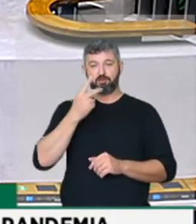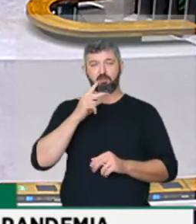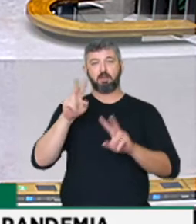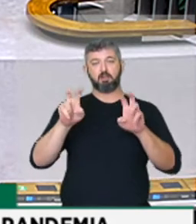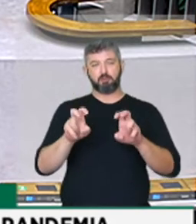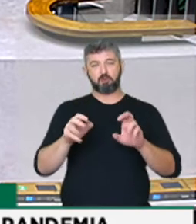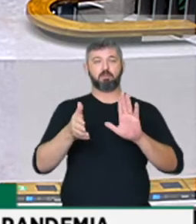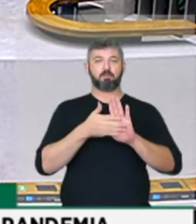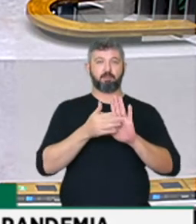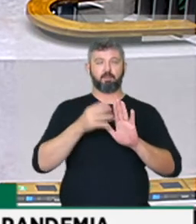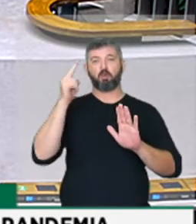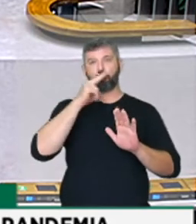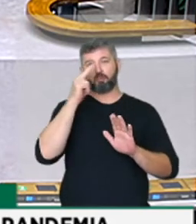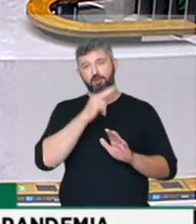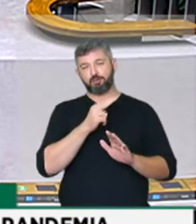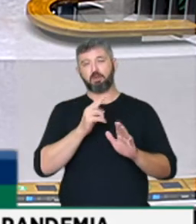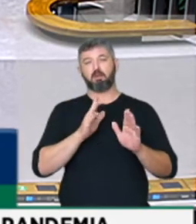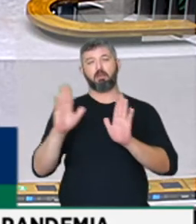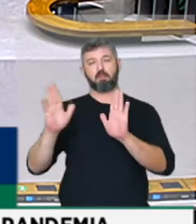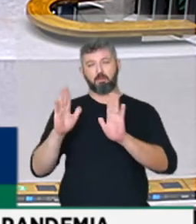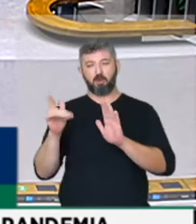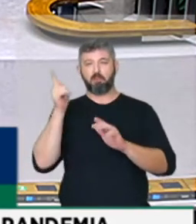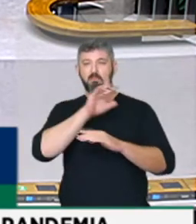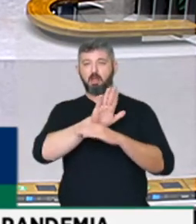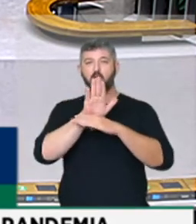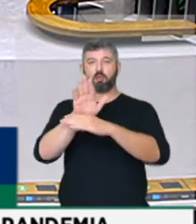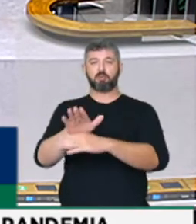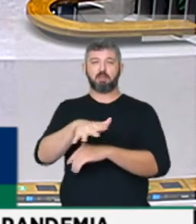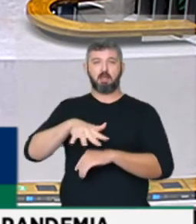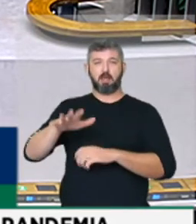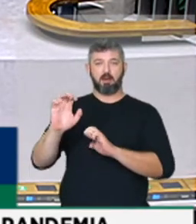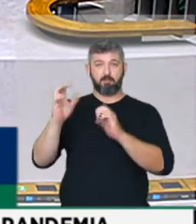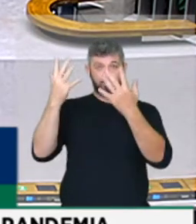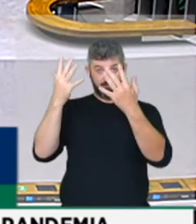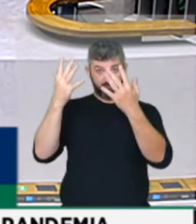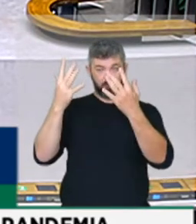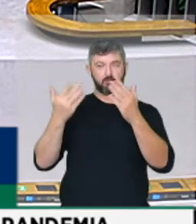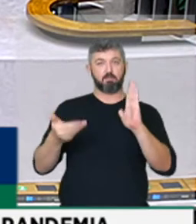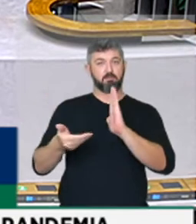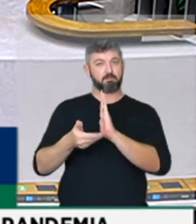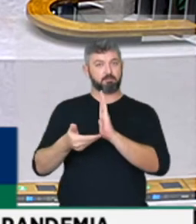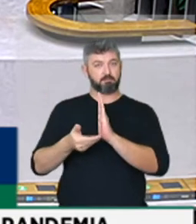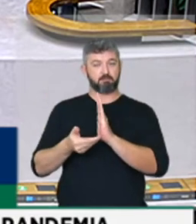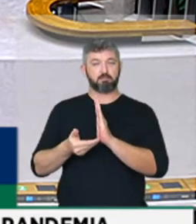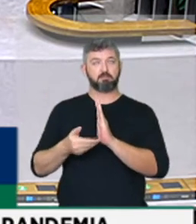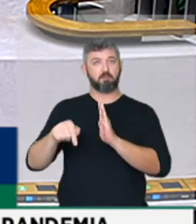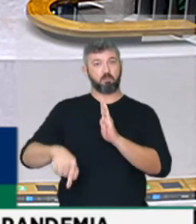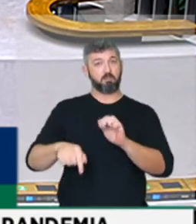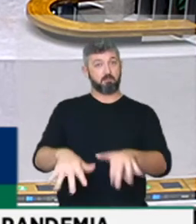EMERGENCIAIS E TEMPORÁRIAS PARA SOCORRER O SETOR DE EVENTOS, A CÂMARA DOS DEPUTADOS, O PLENÁRIO DA CÂMARA JÁ HAVIA APROVADO O